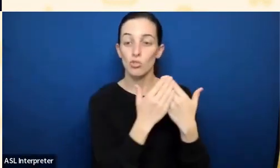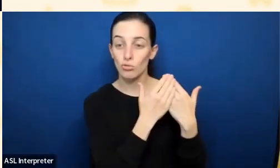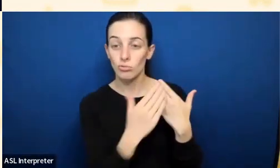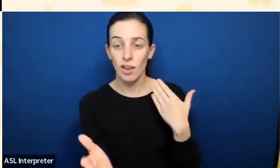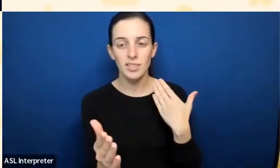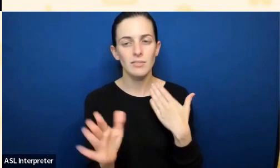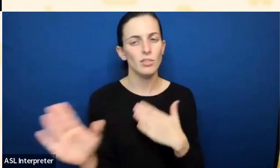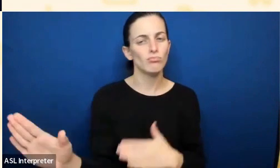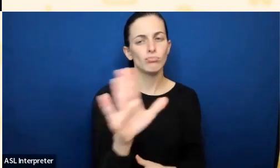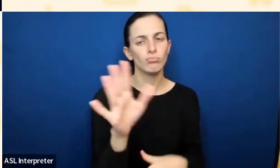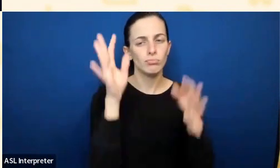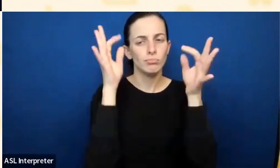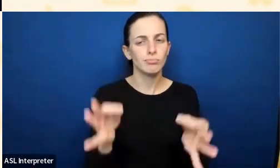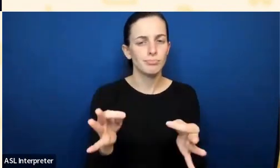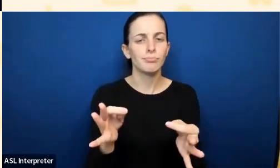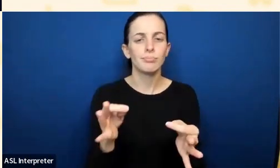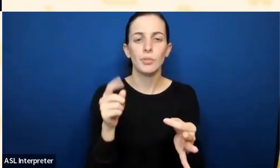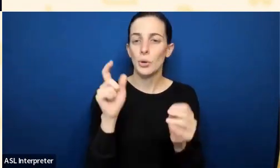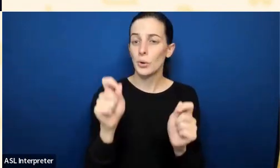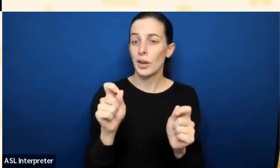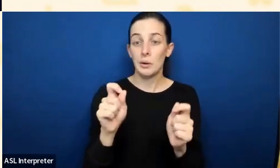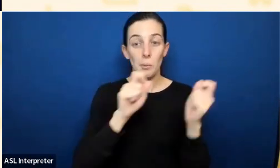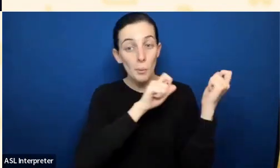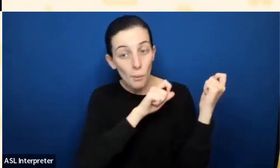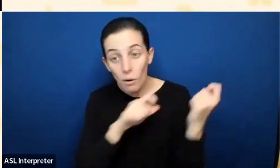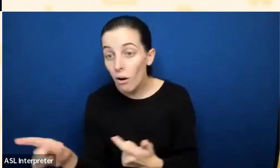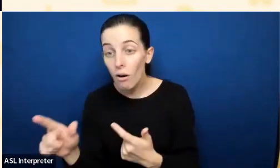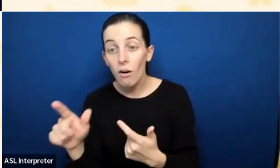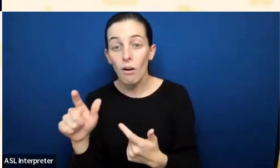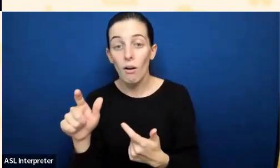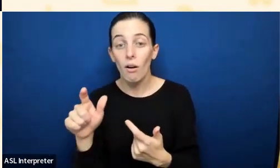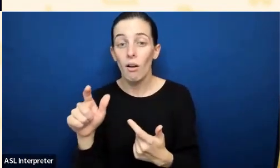Así que puedes codificar todos tus estilos para que se alineen con